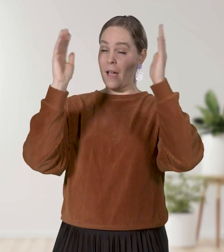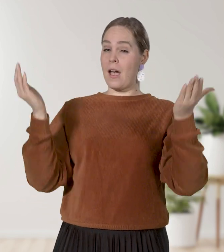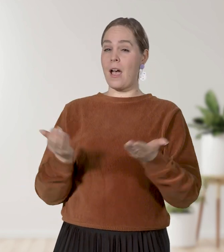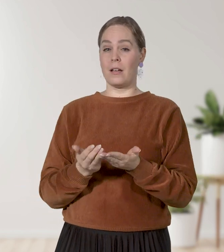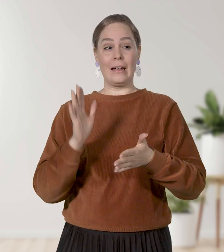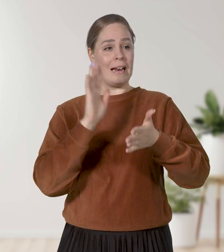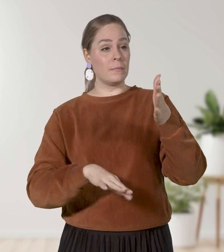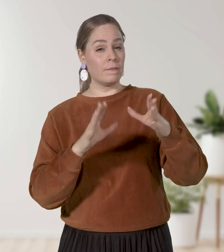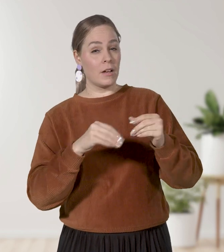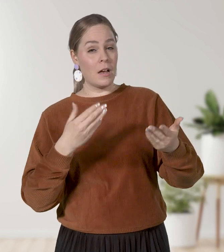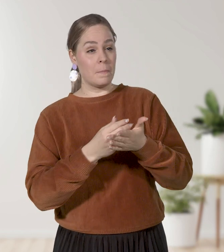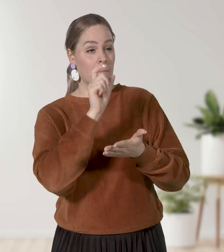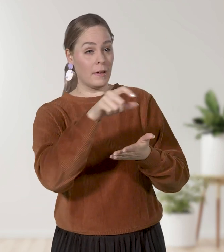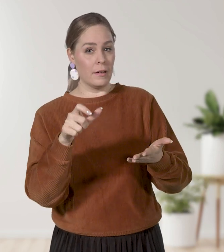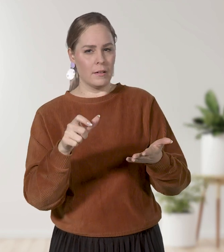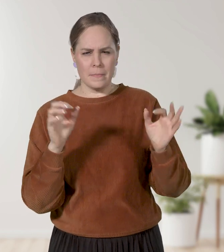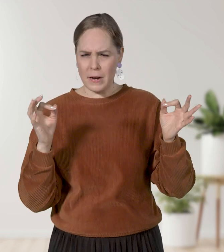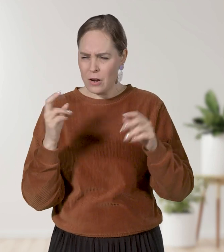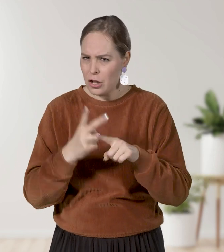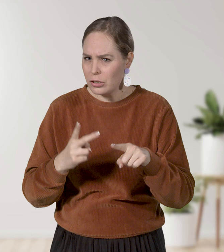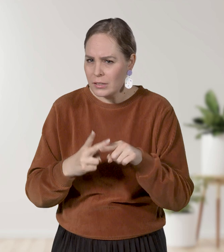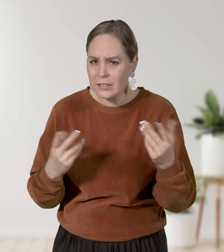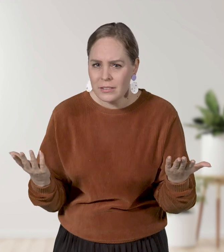Millainen maailma olisi ilman vapaaehtoisia?